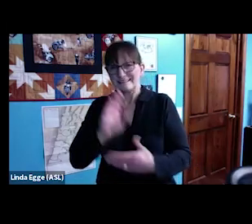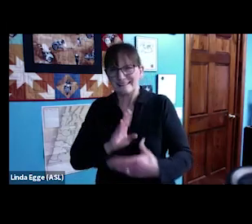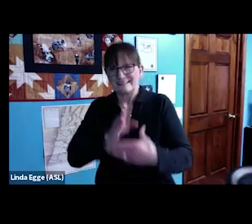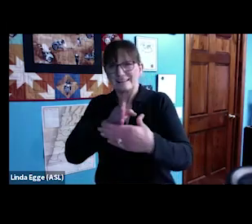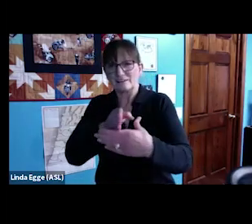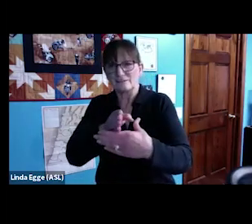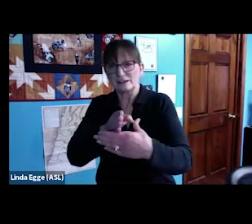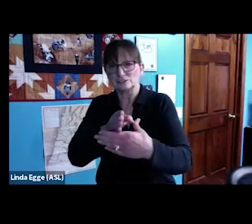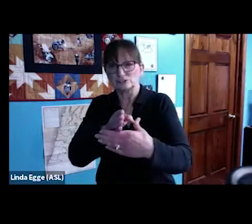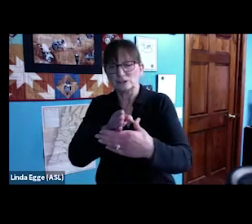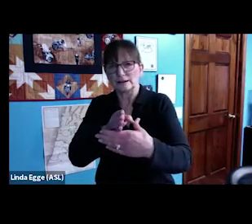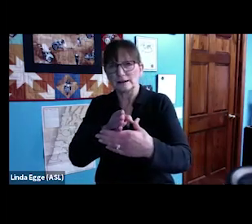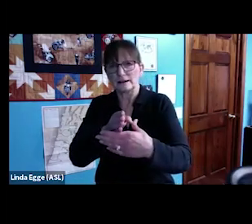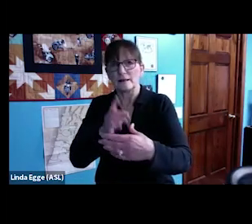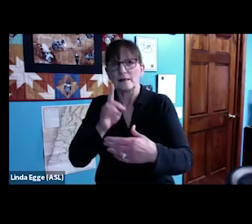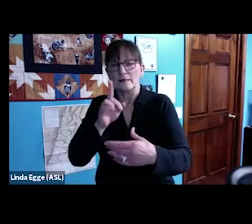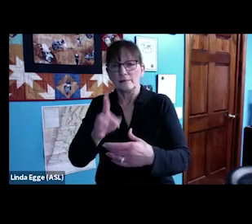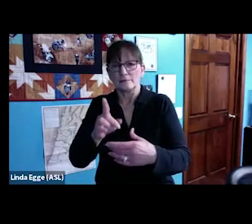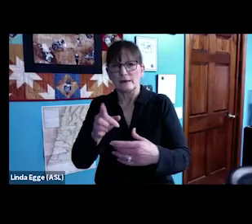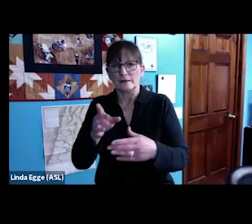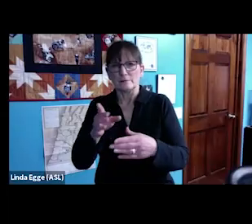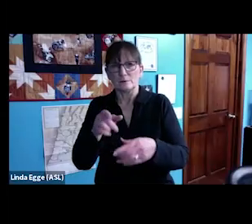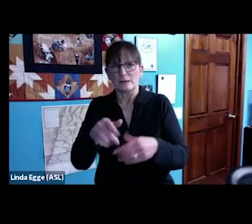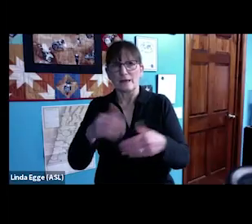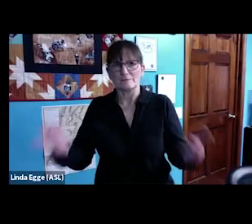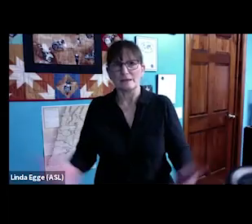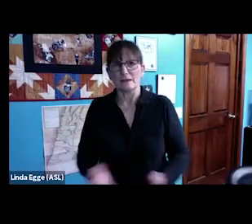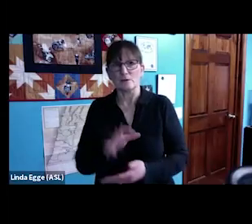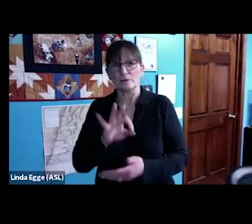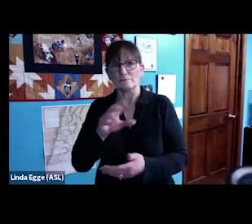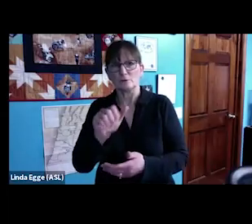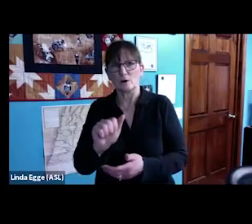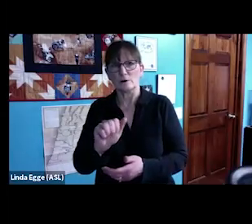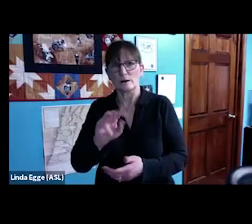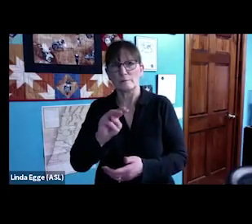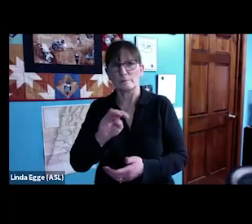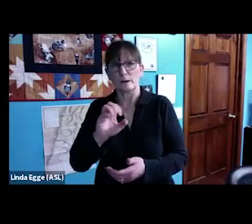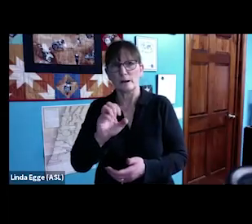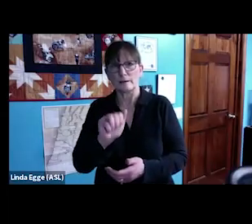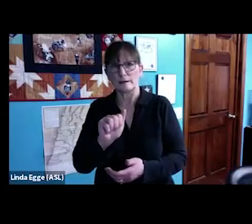Y una cosa que he encontrado es que cuando estoy enviando por fax, ya sea para esta agencia o para otra,